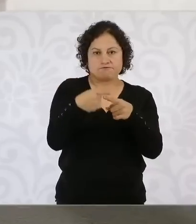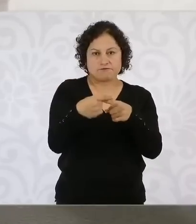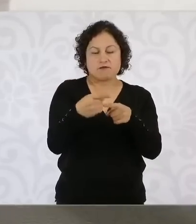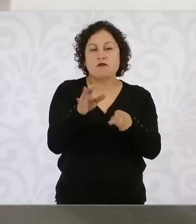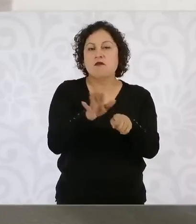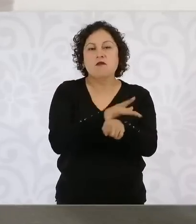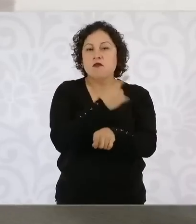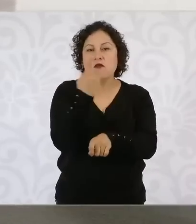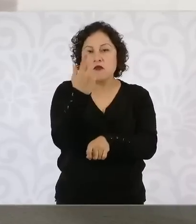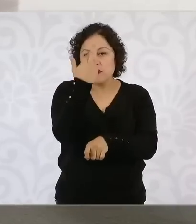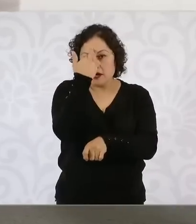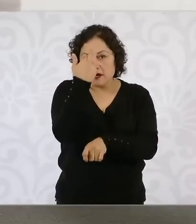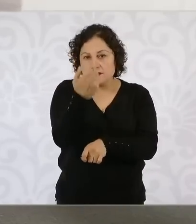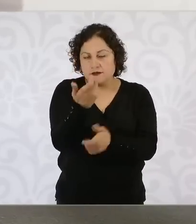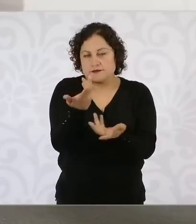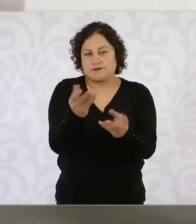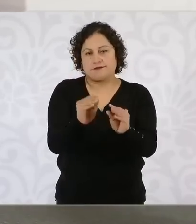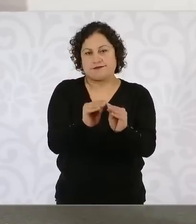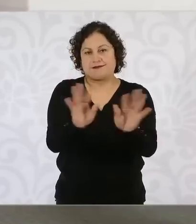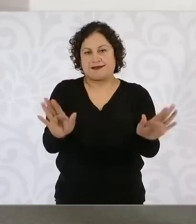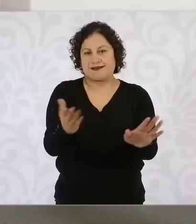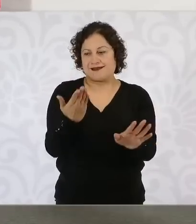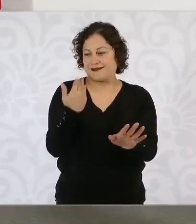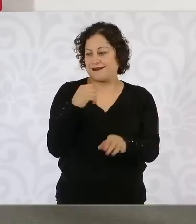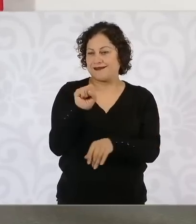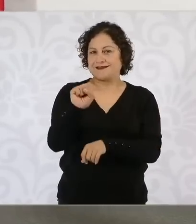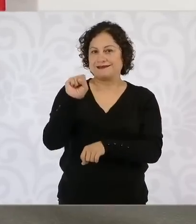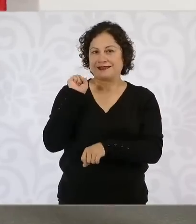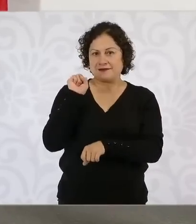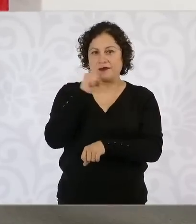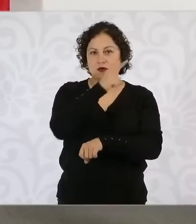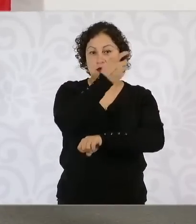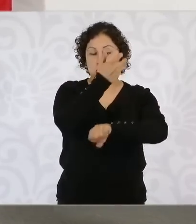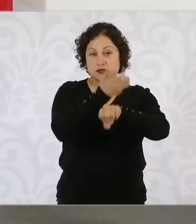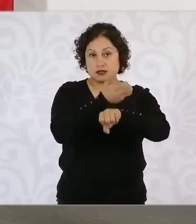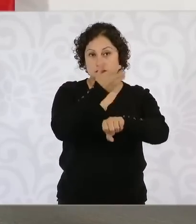lo de los aranceles por parte de Estados Unidos Pues nosotros ya habíamos venido trabajando pero